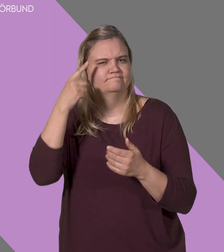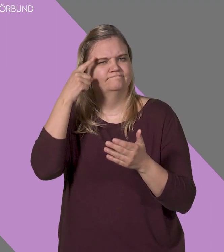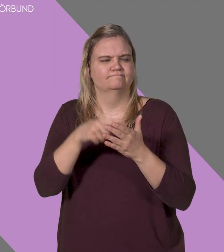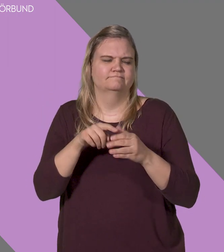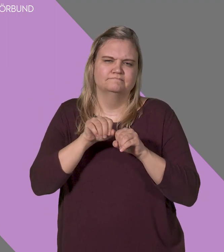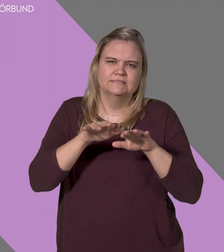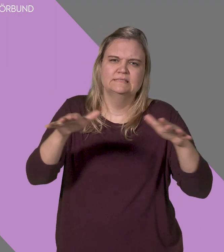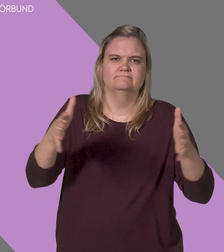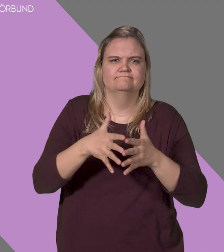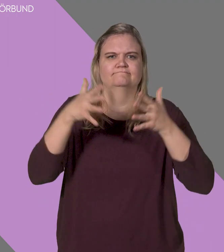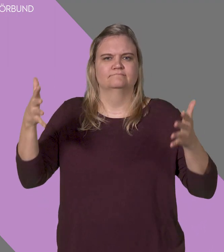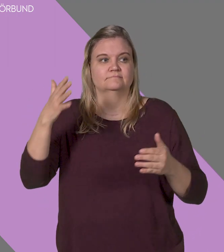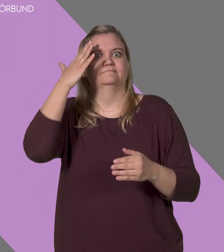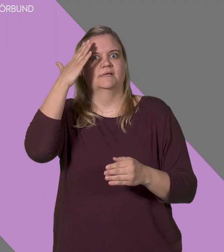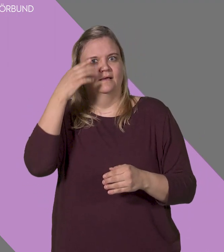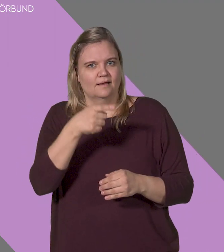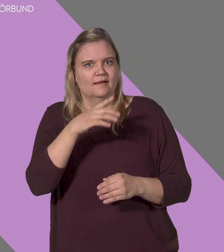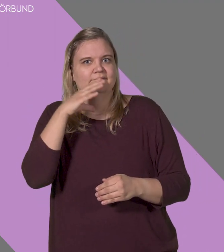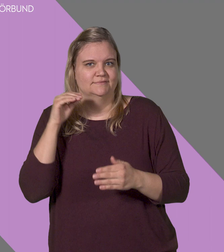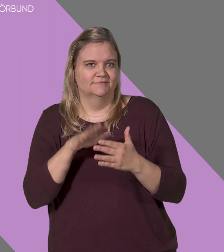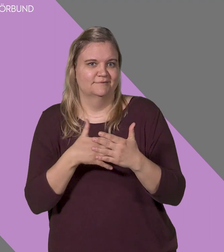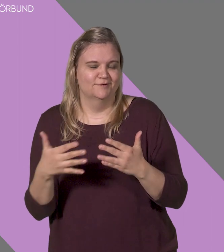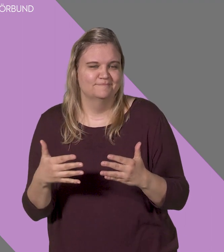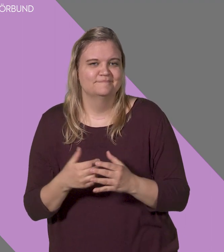som ökar och sprider medvetenheten om finlandssvenskt teckenspråk!